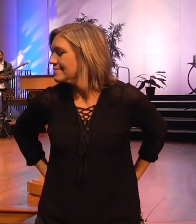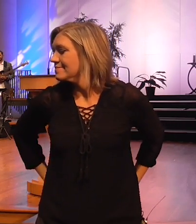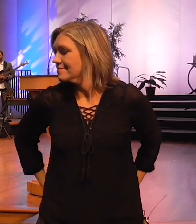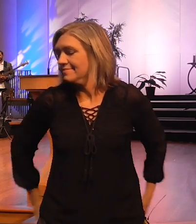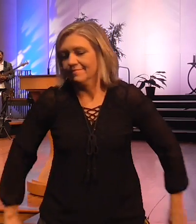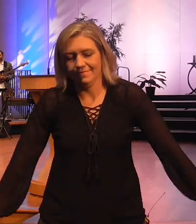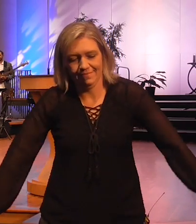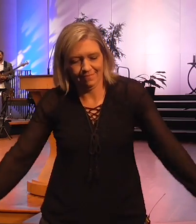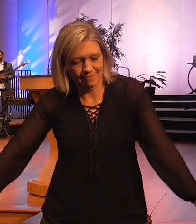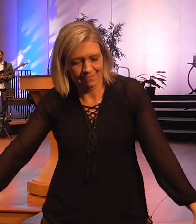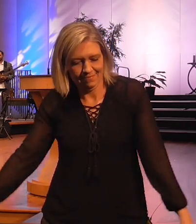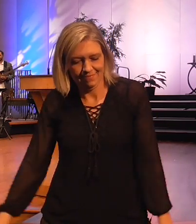[Música]